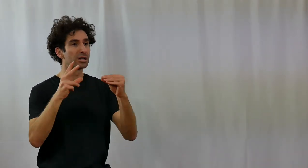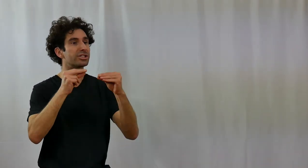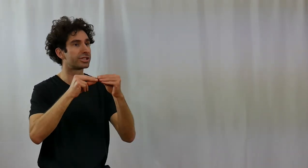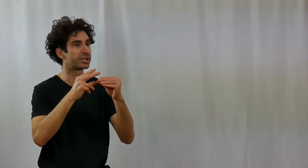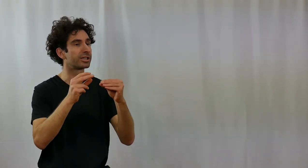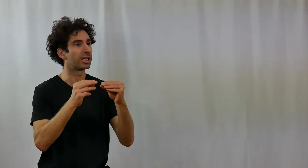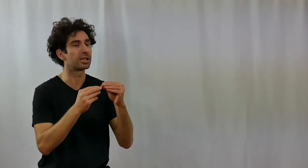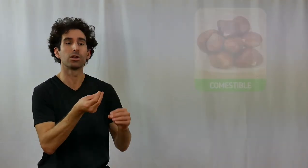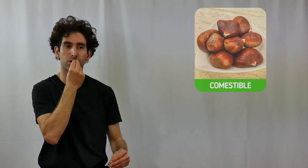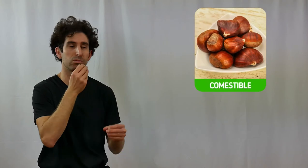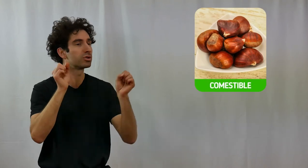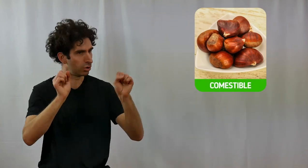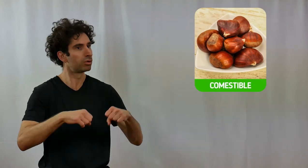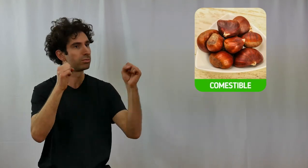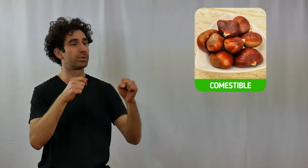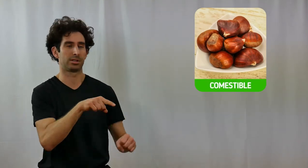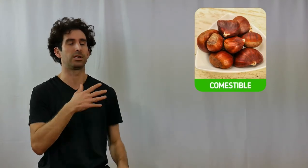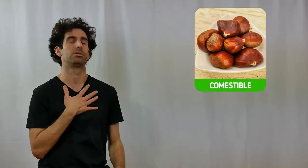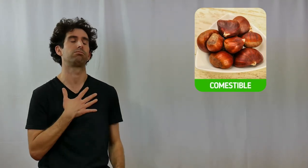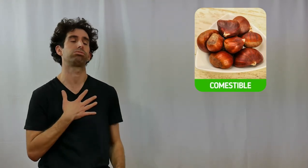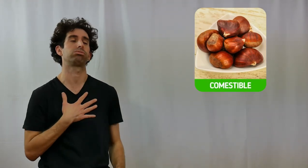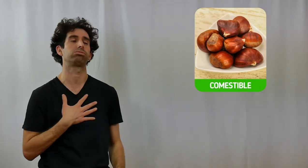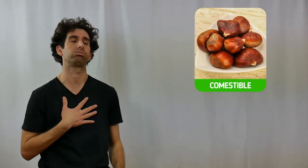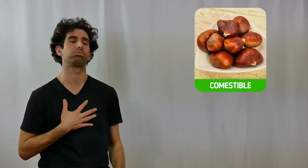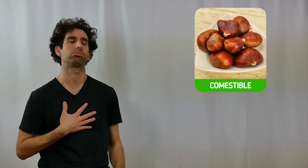Les châtaignes, on peut les manger et ça c'est bon.